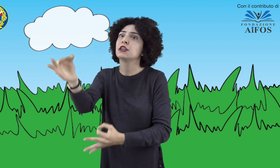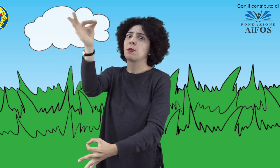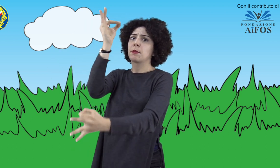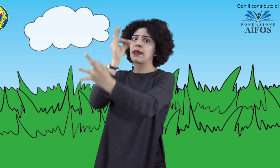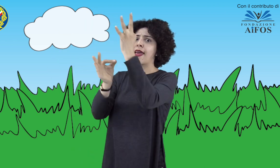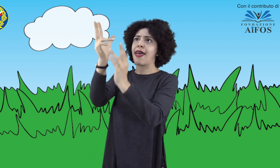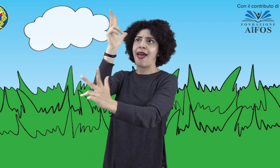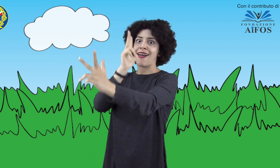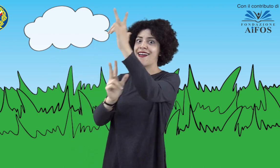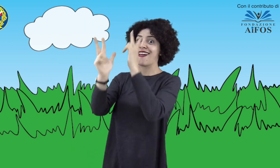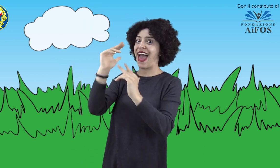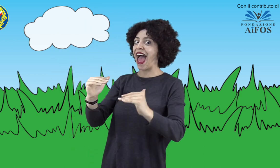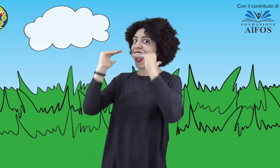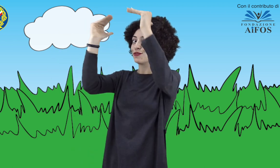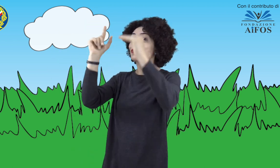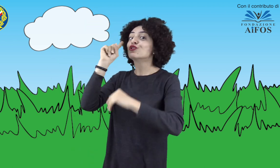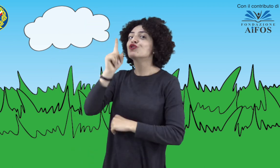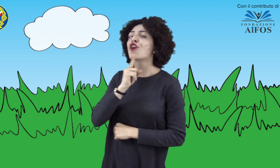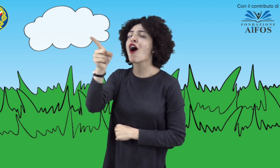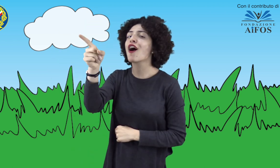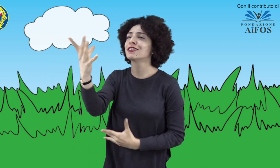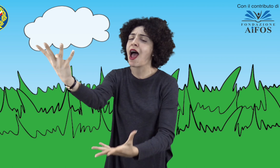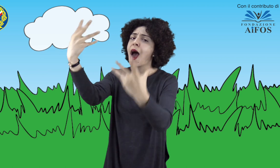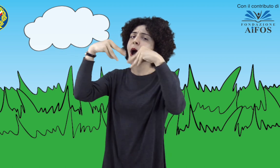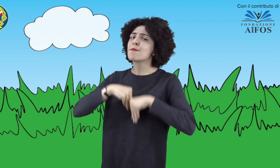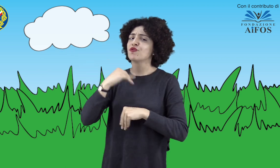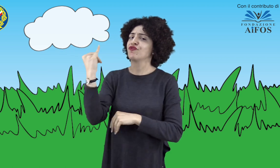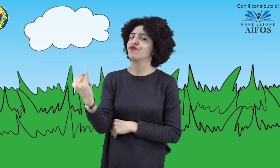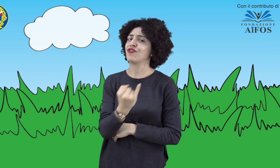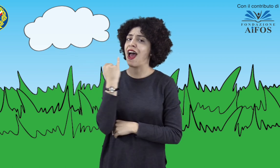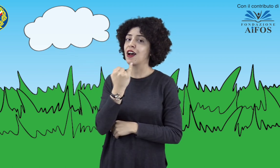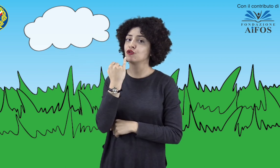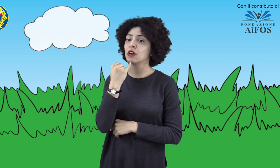e saranno presentati in segni da un adulto sordo in modo che i bambini possano identificarsi più facilmente.